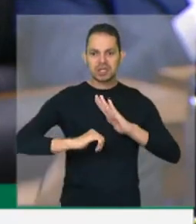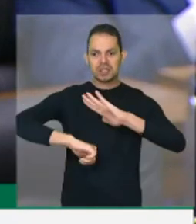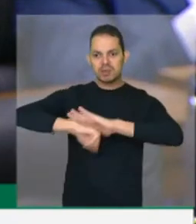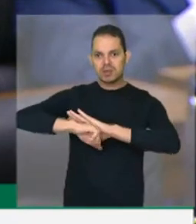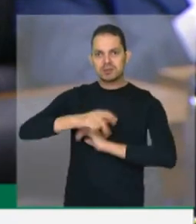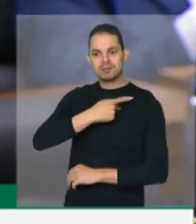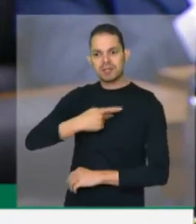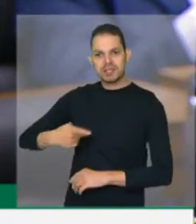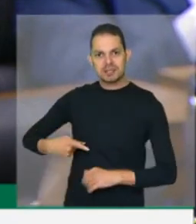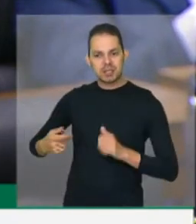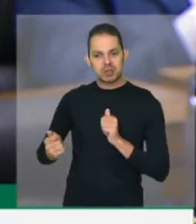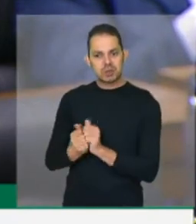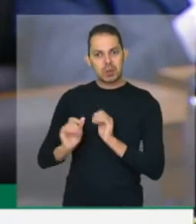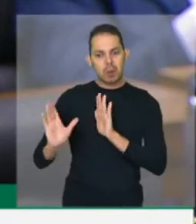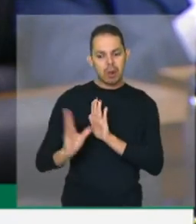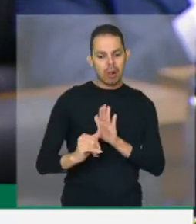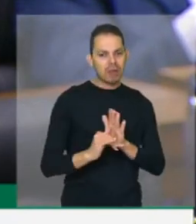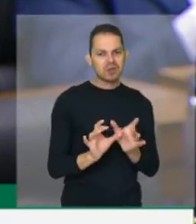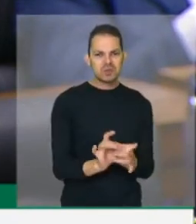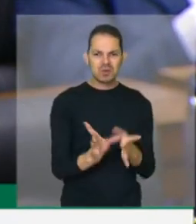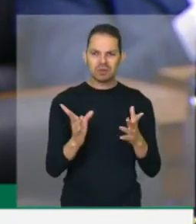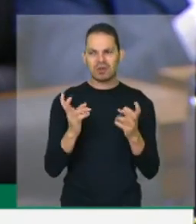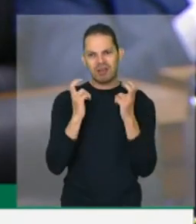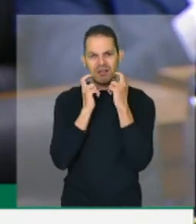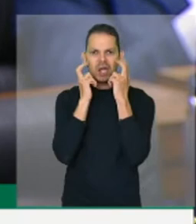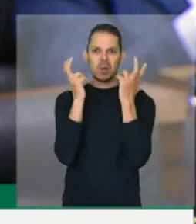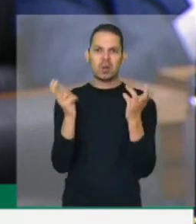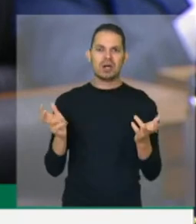LADRÃO SOLTO. É UMA VERGONHA! UMA... UM REPÚDIO VEEMENTE AO GOVERNADOR IBANEIS.